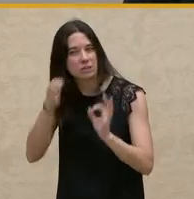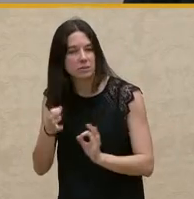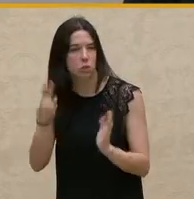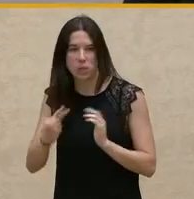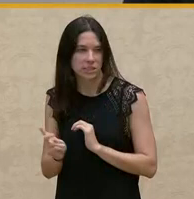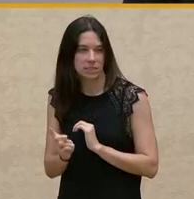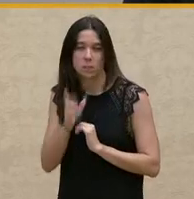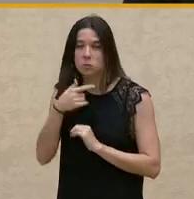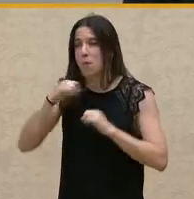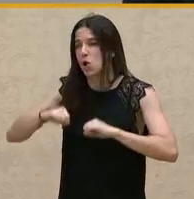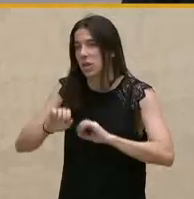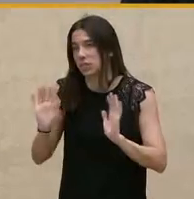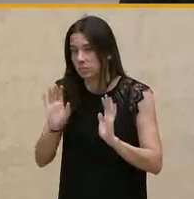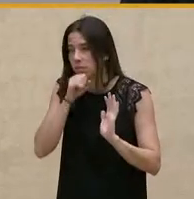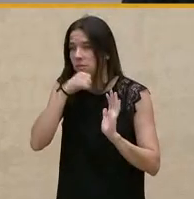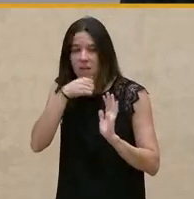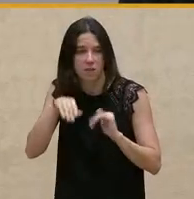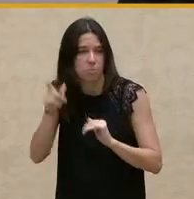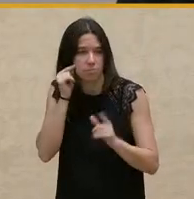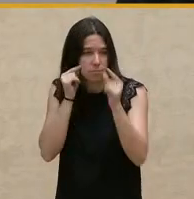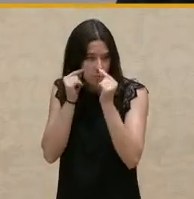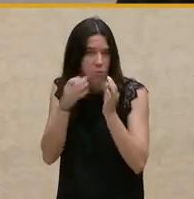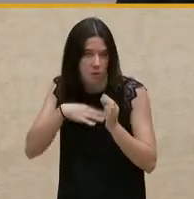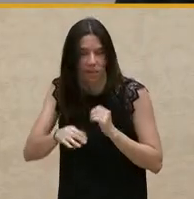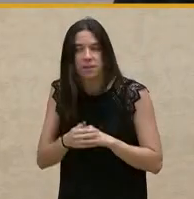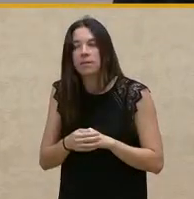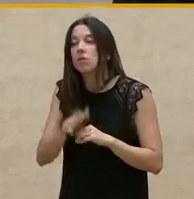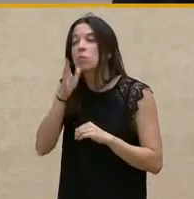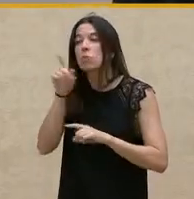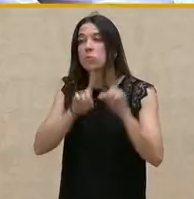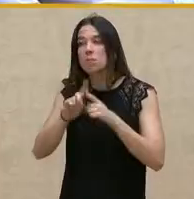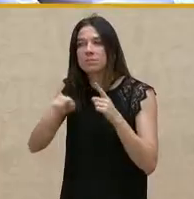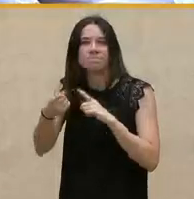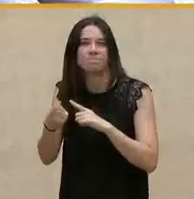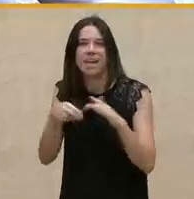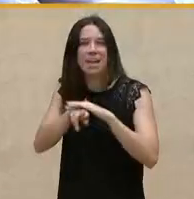Como resultado de estos problemas, no disponemos de los recursos y servicios especializados que